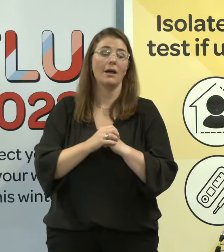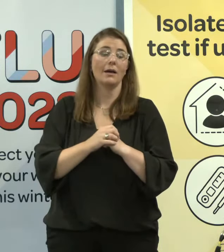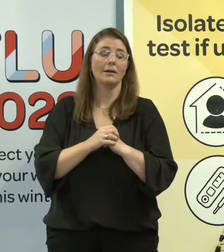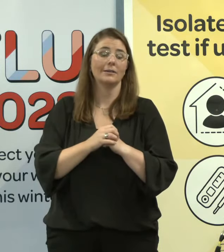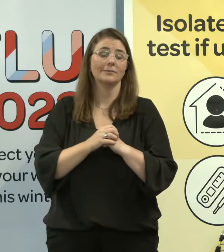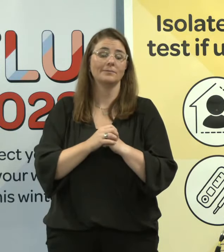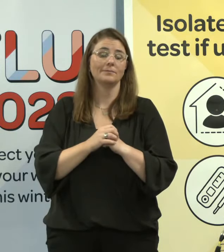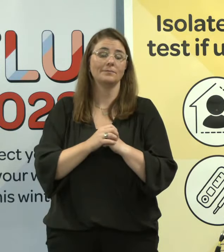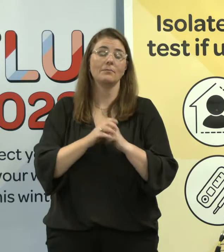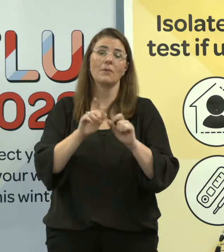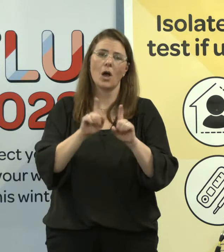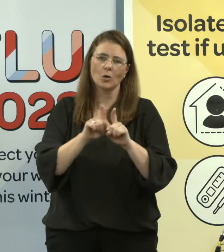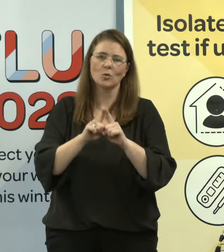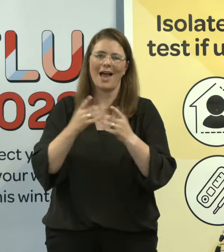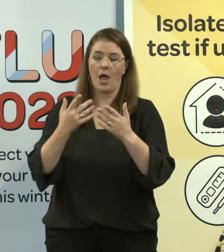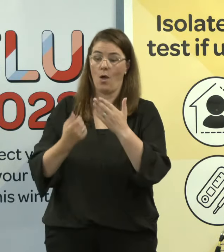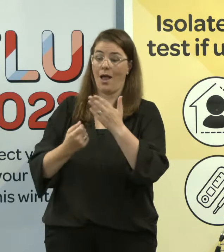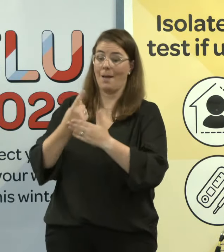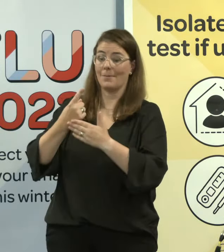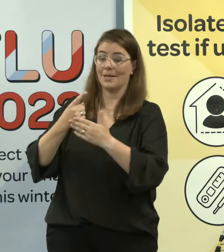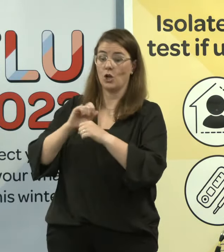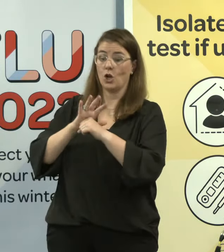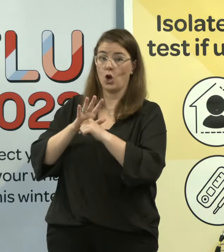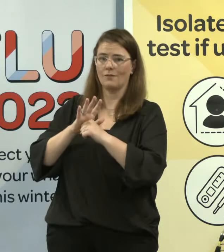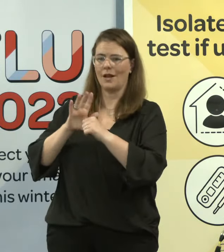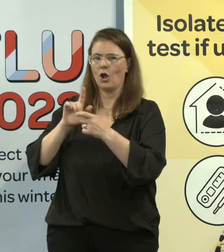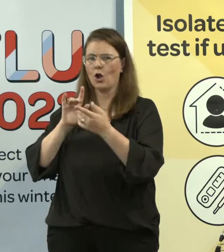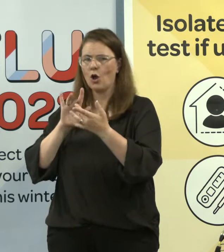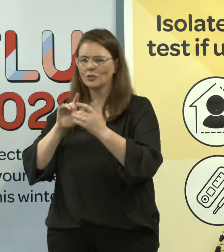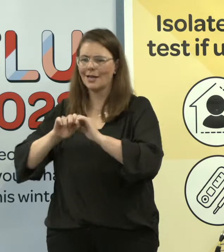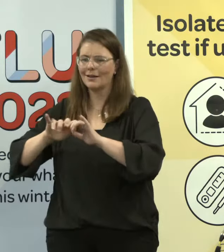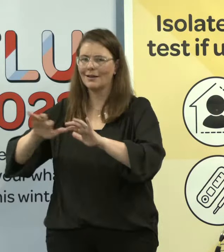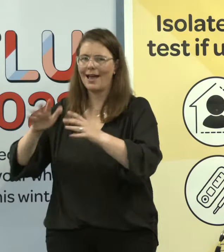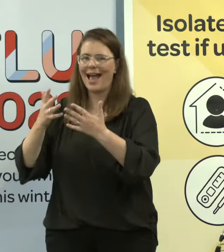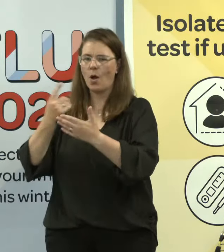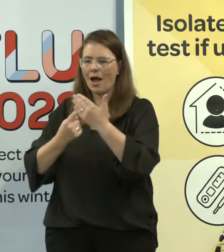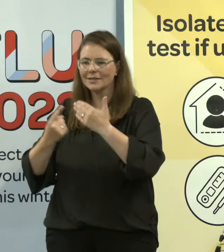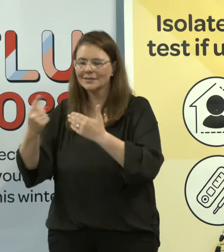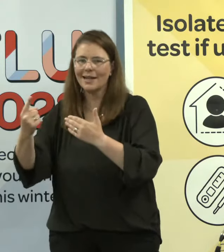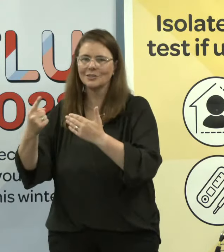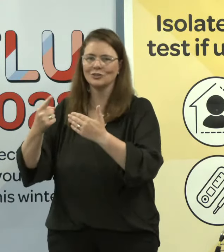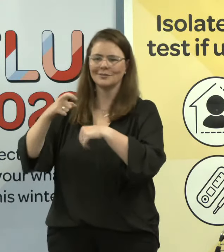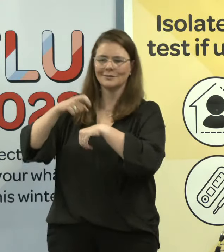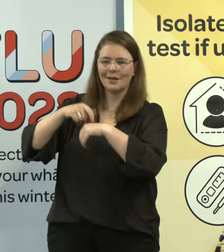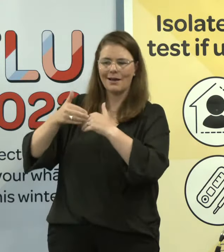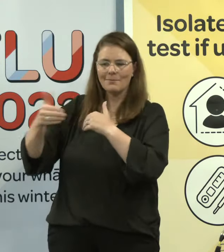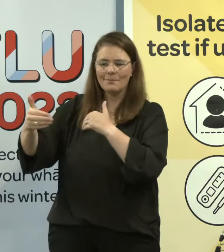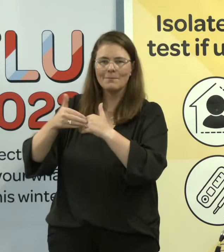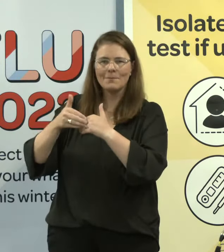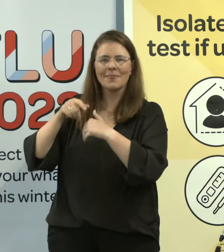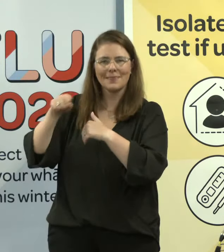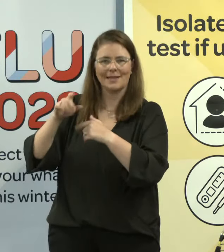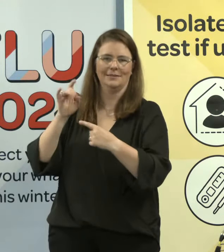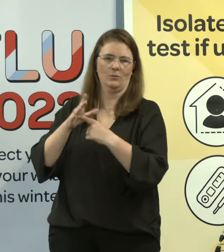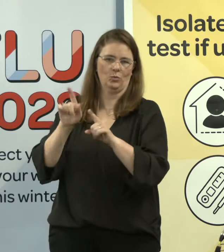tena, e mohio ana koe, kei a koe te tuatoru o nga